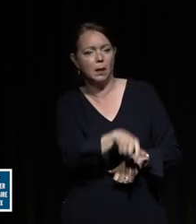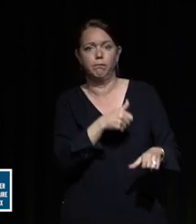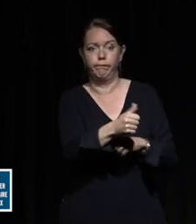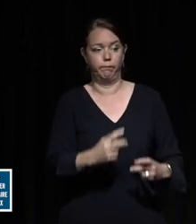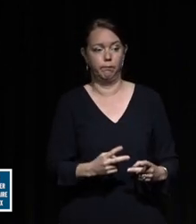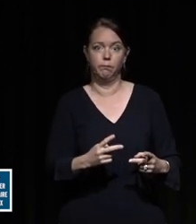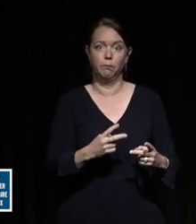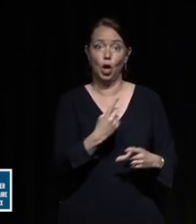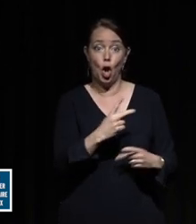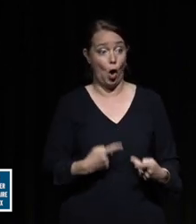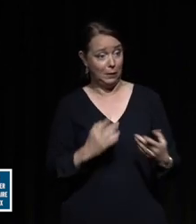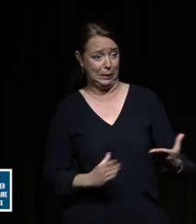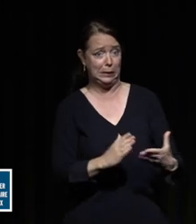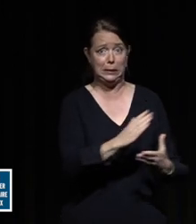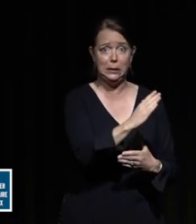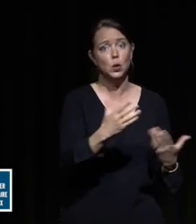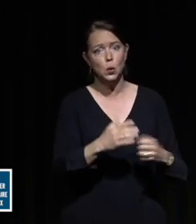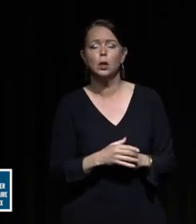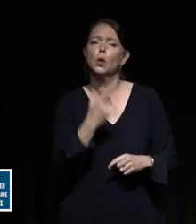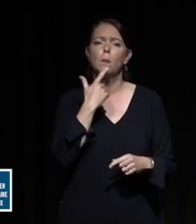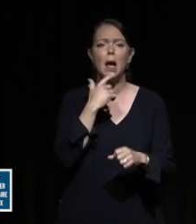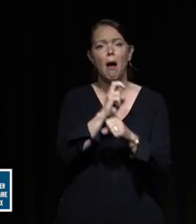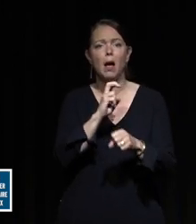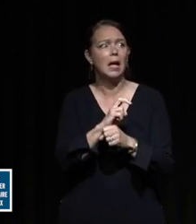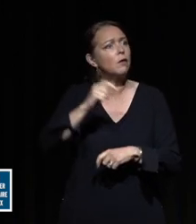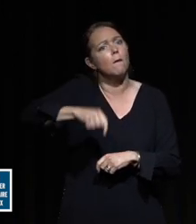non plus proposer cette préservation de la fertilité à tout à toute femme qui aurait un